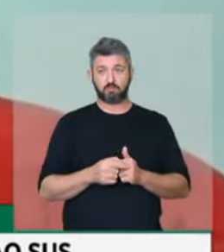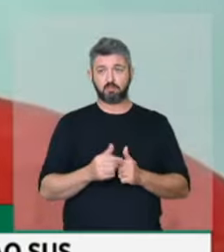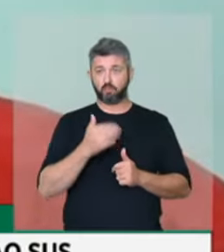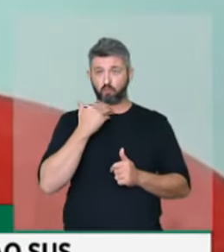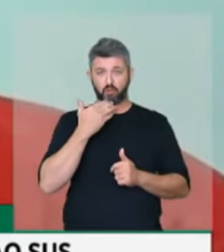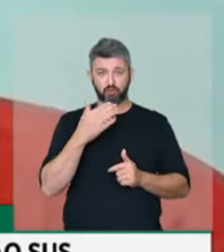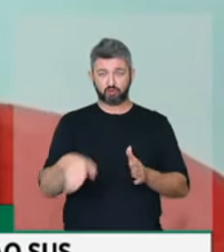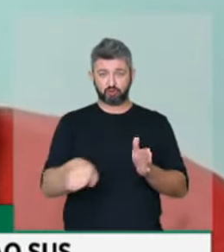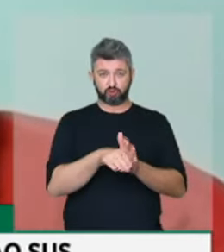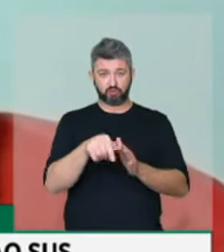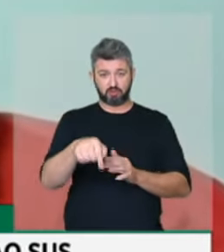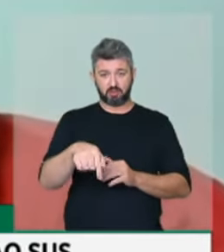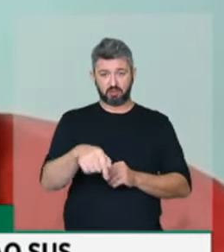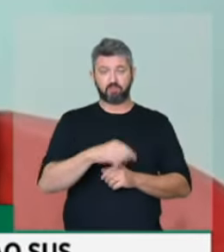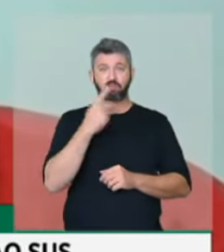AQUI E FALAR QUE VAI PAGAR UMA MÉDIA DE 3 MIL, ESCREVAM NO